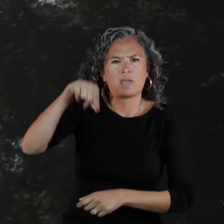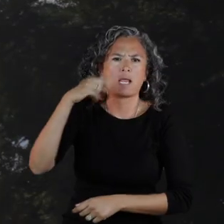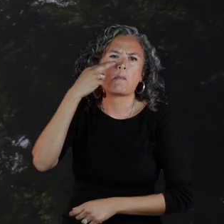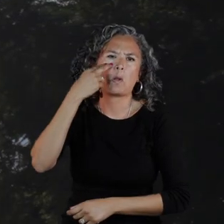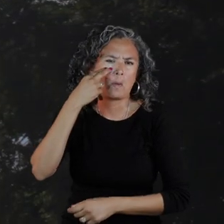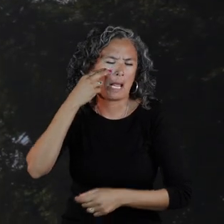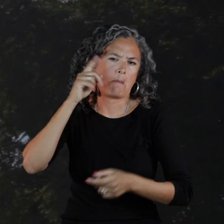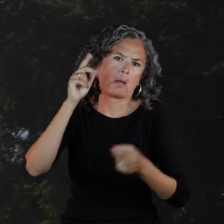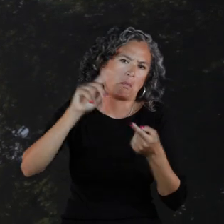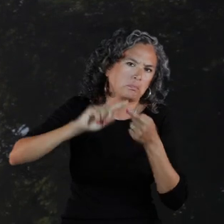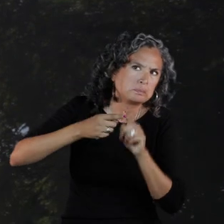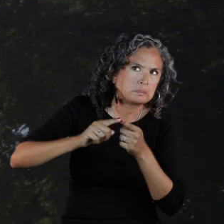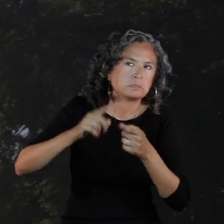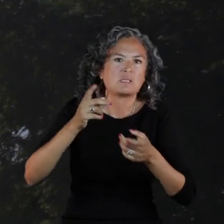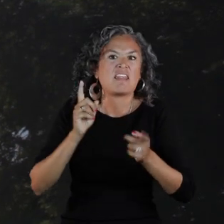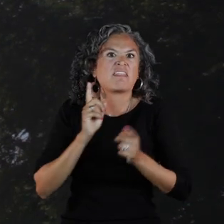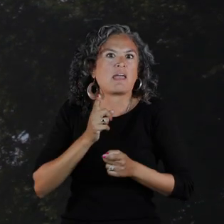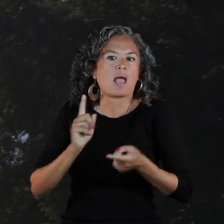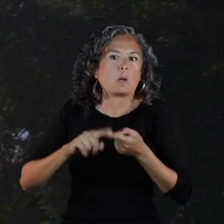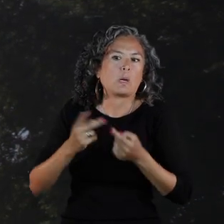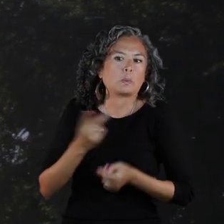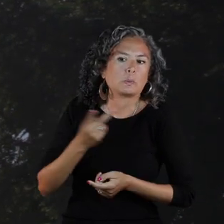en los cuales tenemos que ponernos de acuerdo.